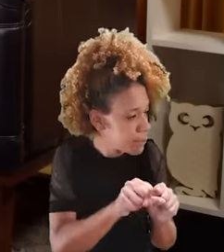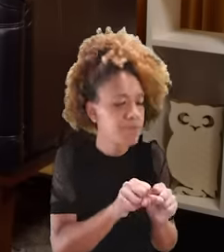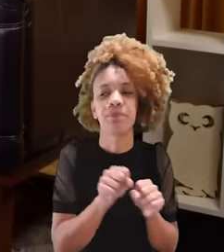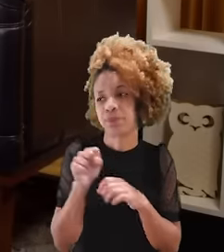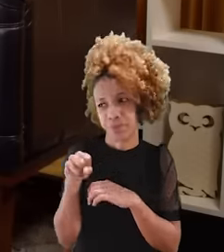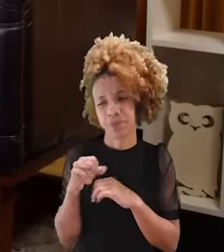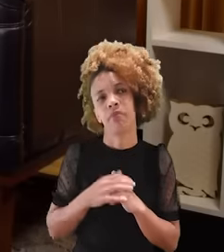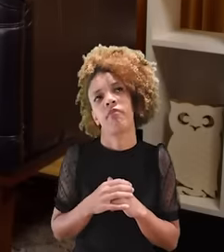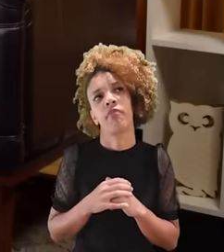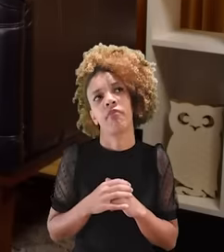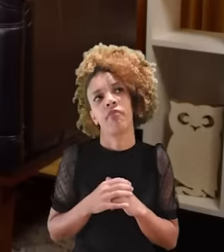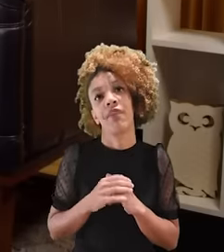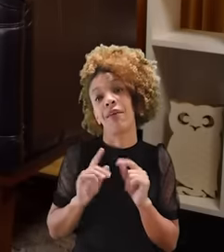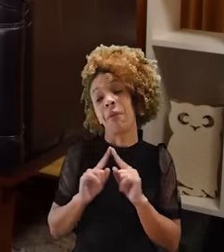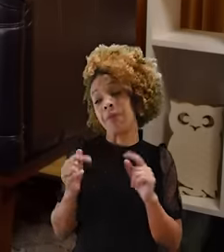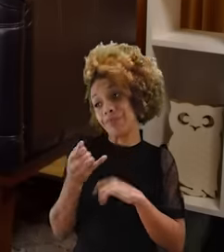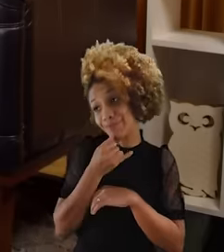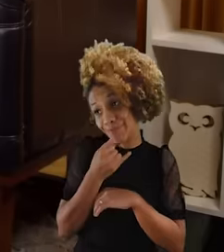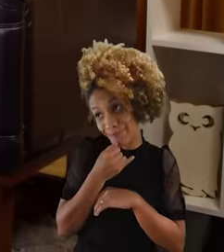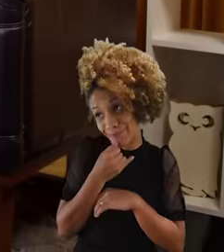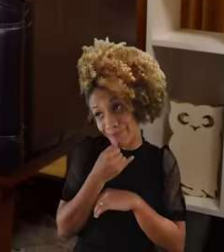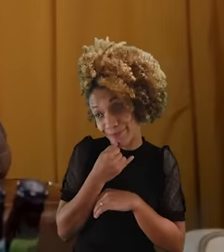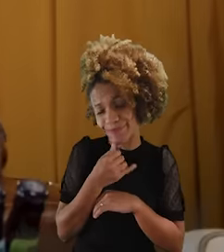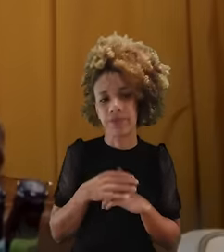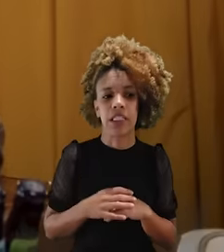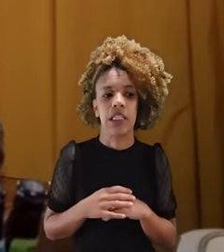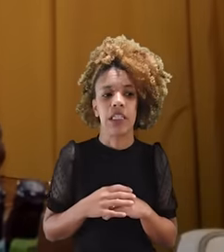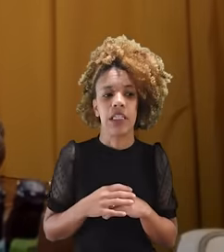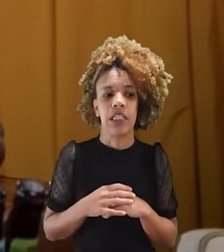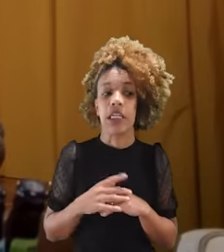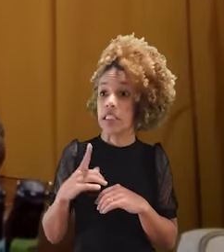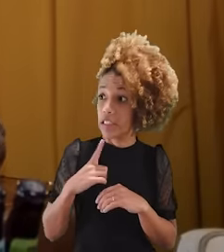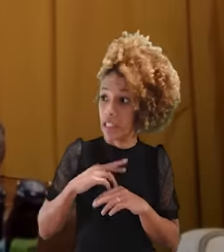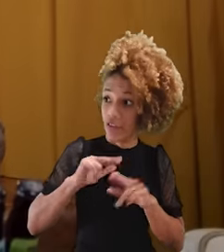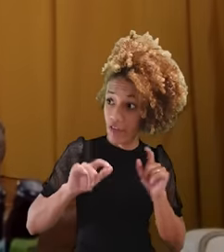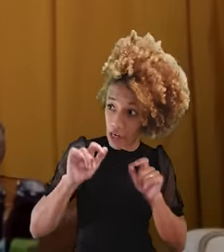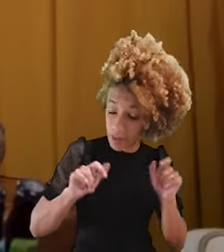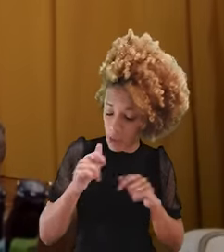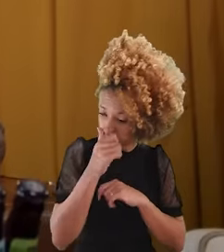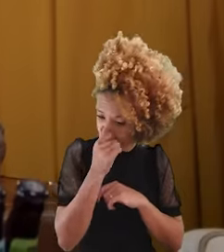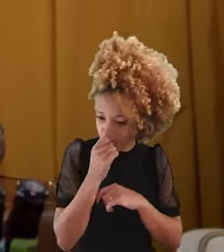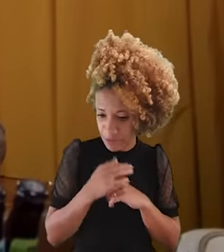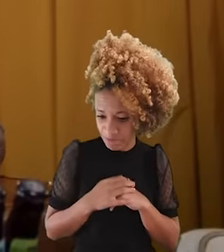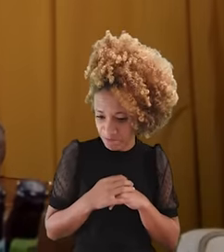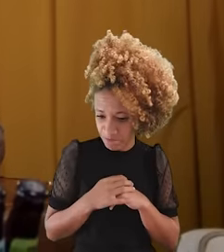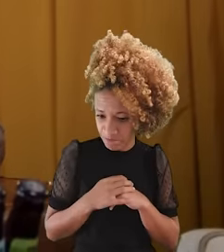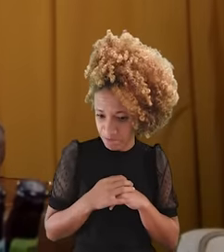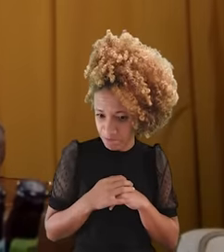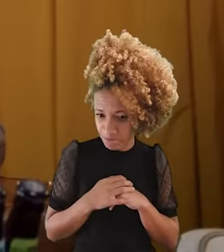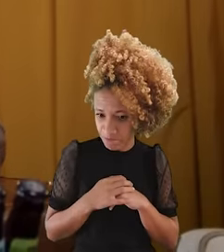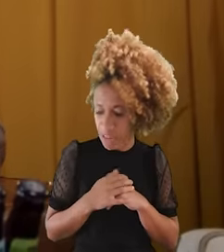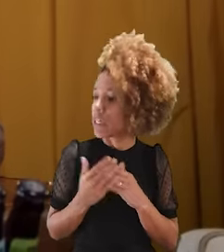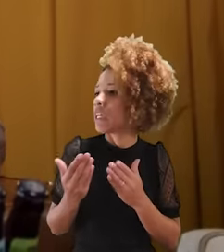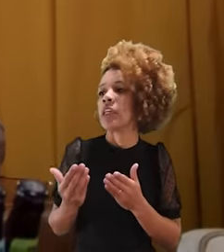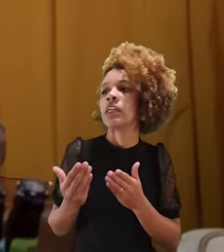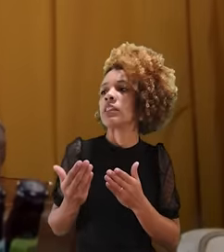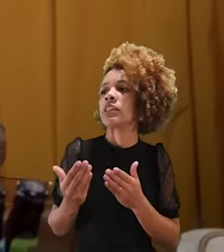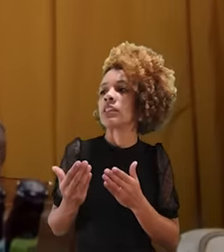apropriada infelizmente houveram pessoas também que não não que que deixaram essa Associação